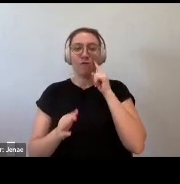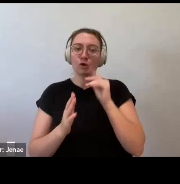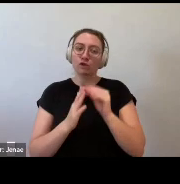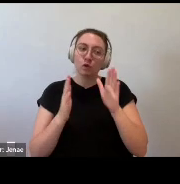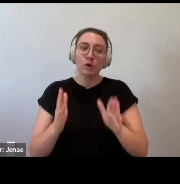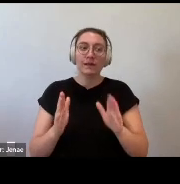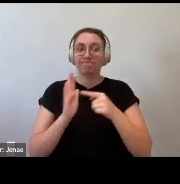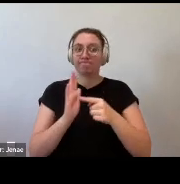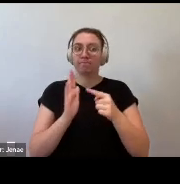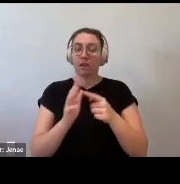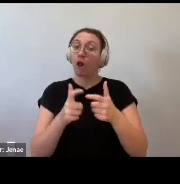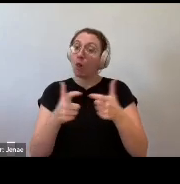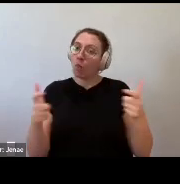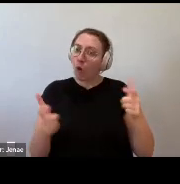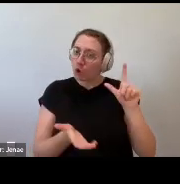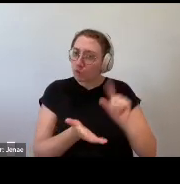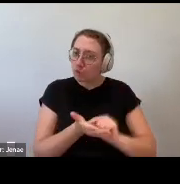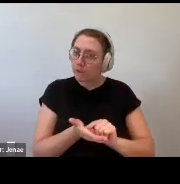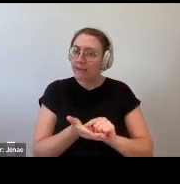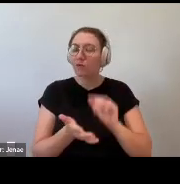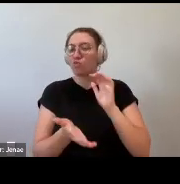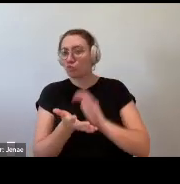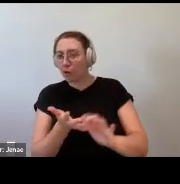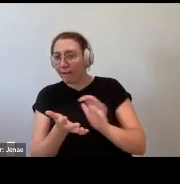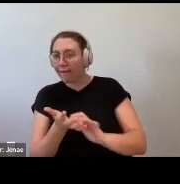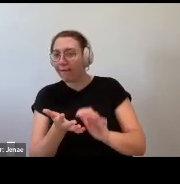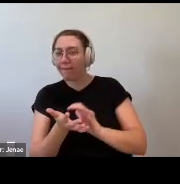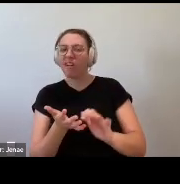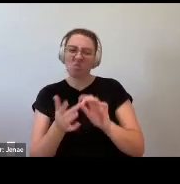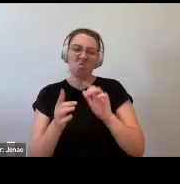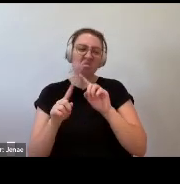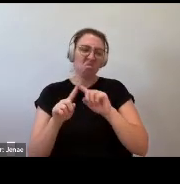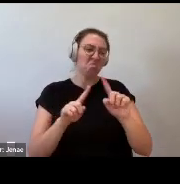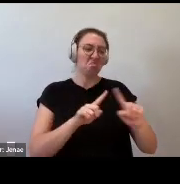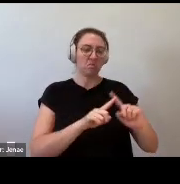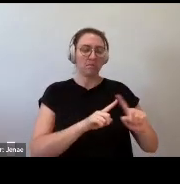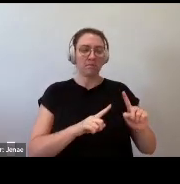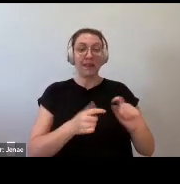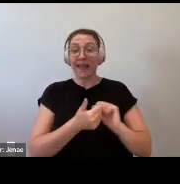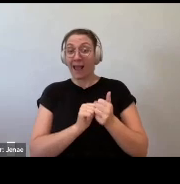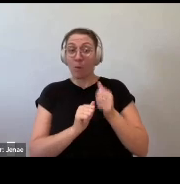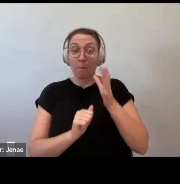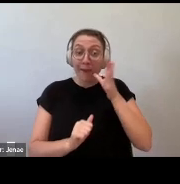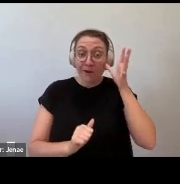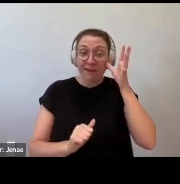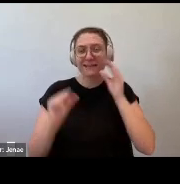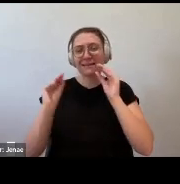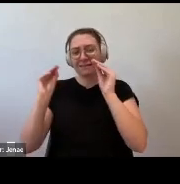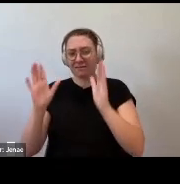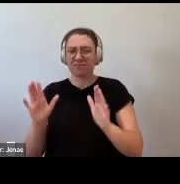la letra grande, el braille y muchos más, y en cómo los padres y educadores en California pueden acceder a este tipo